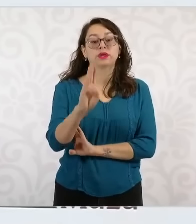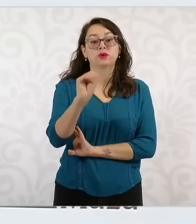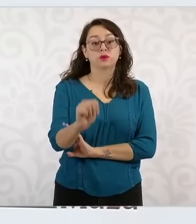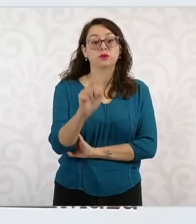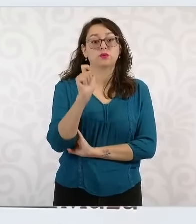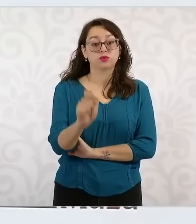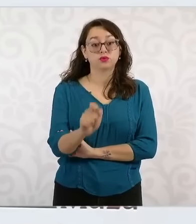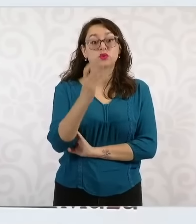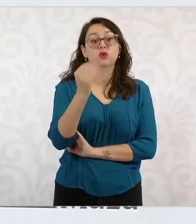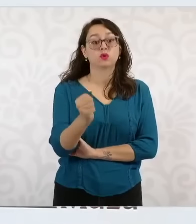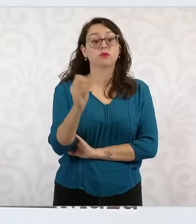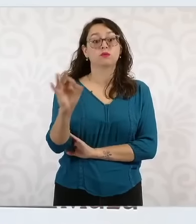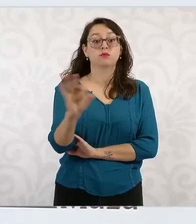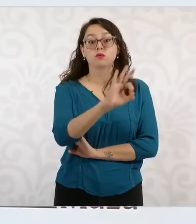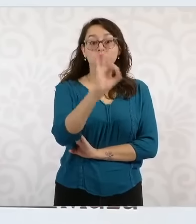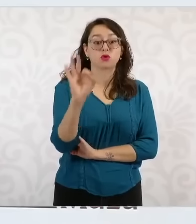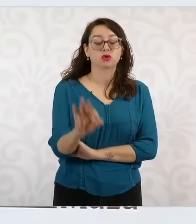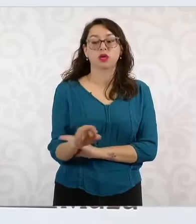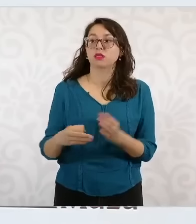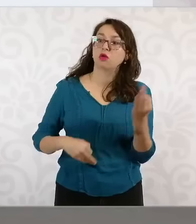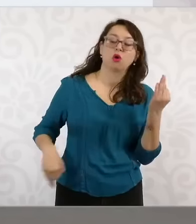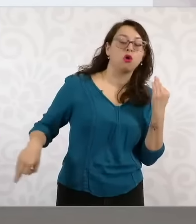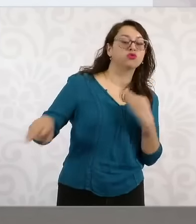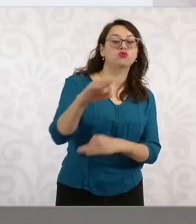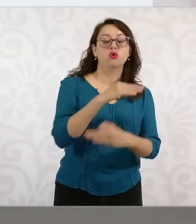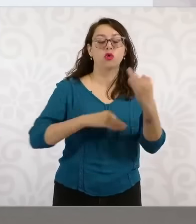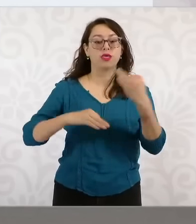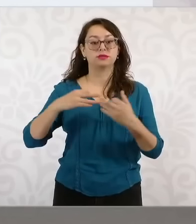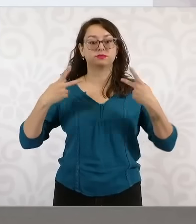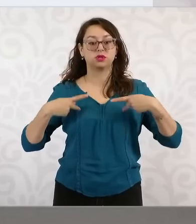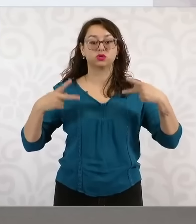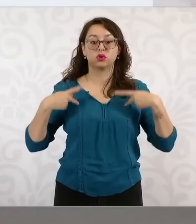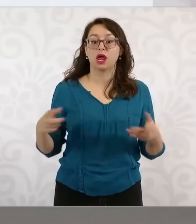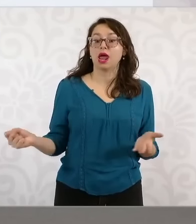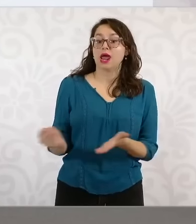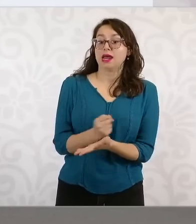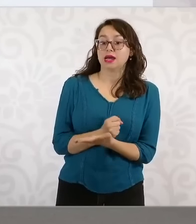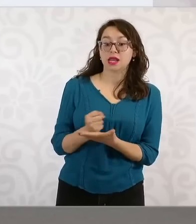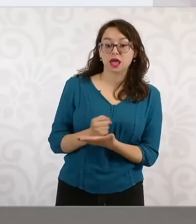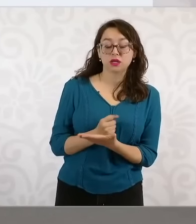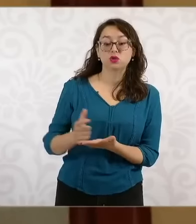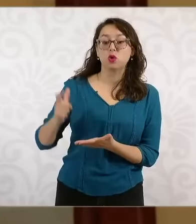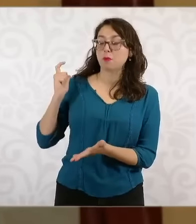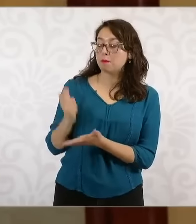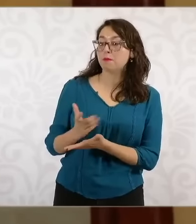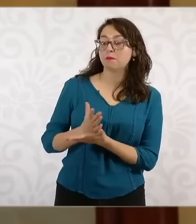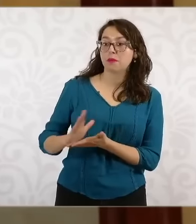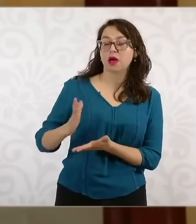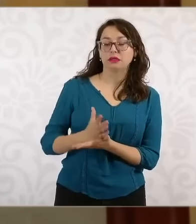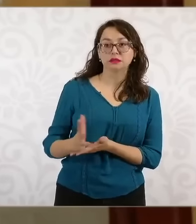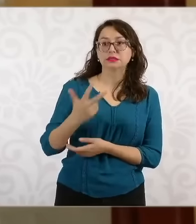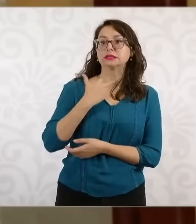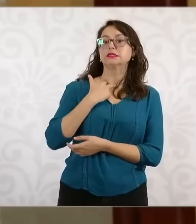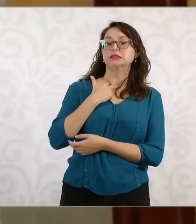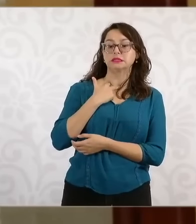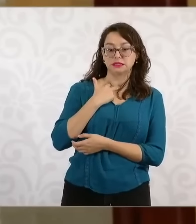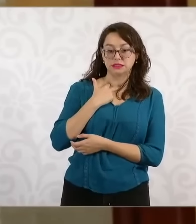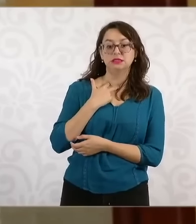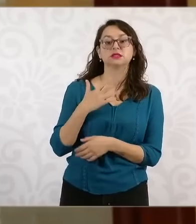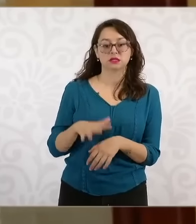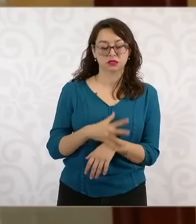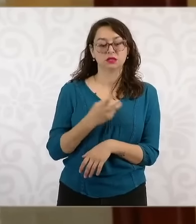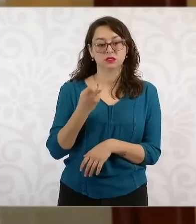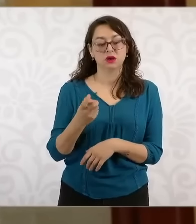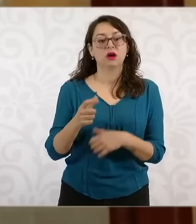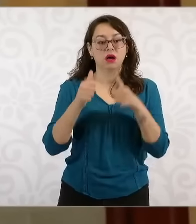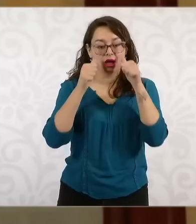9% de todos las personas que tienen algún crédito en la Financiera Nacional para el desarrollo.